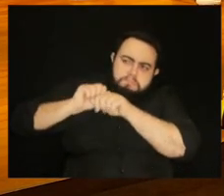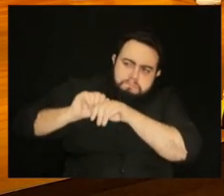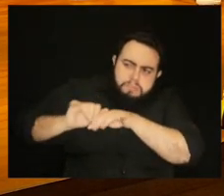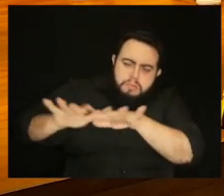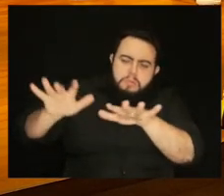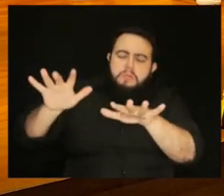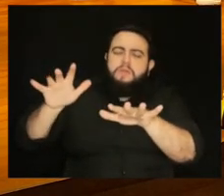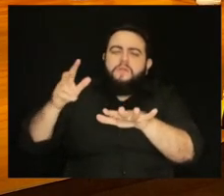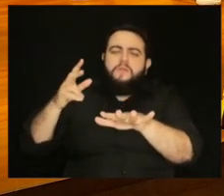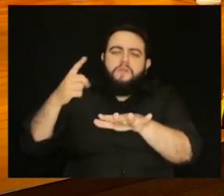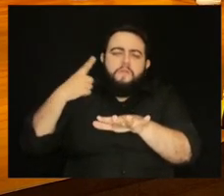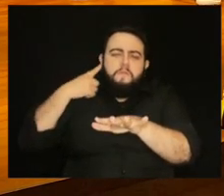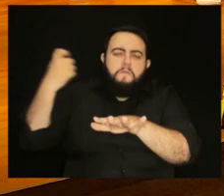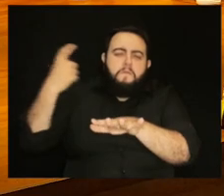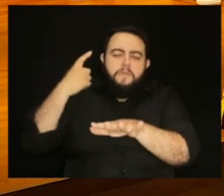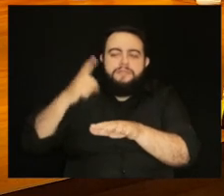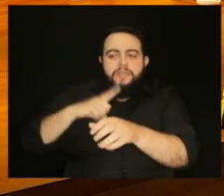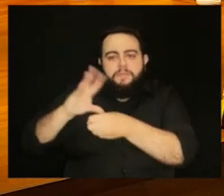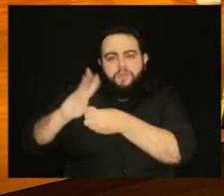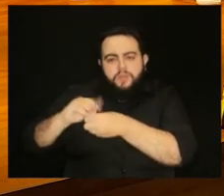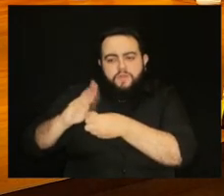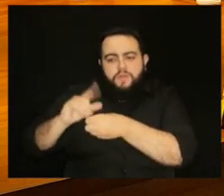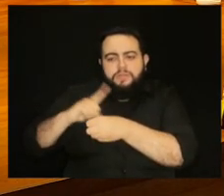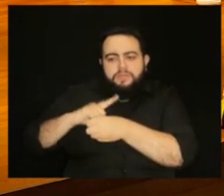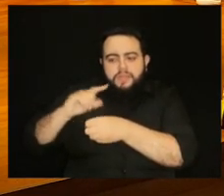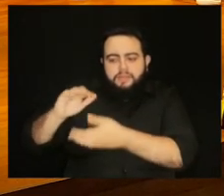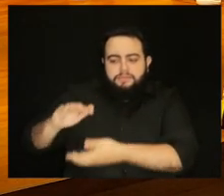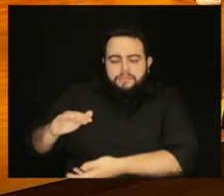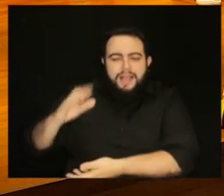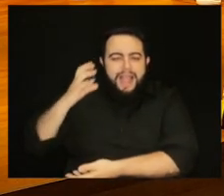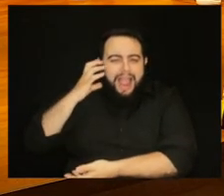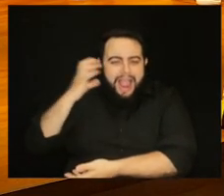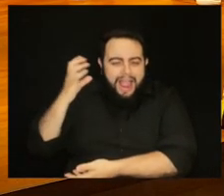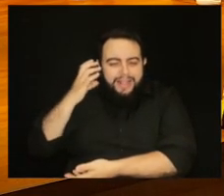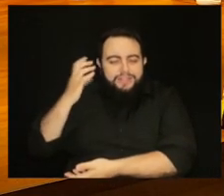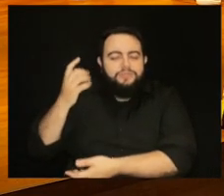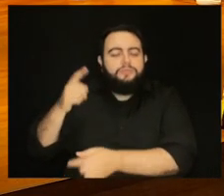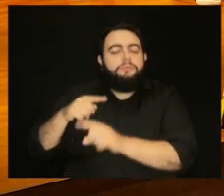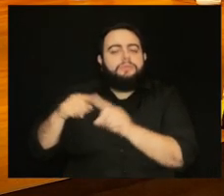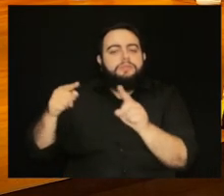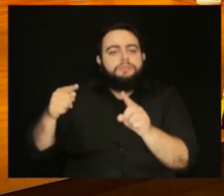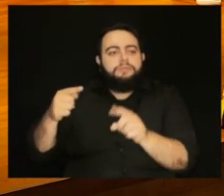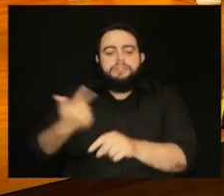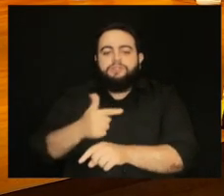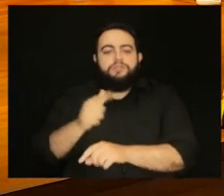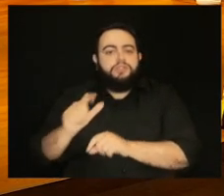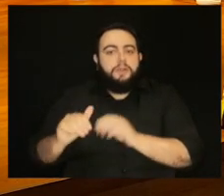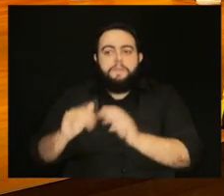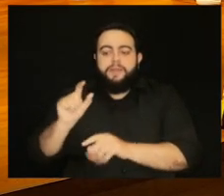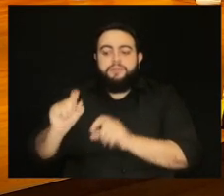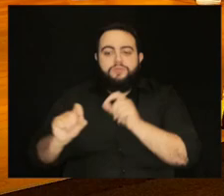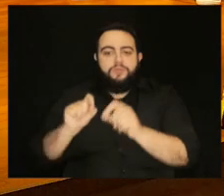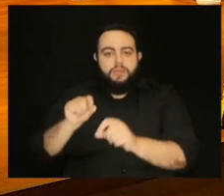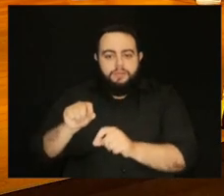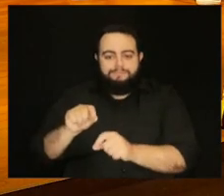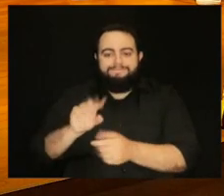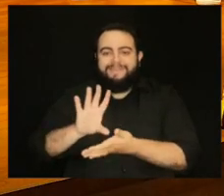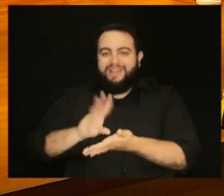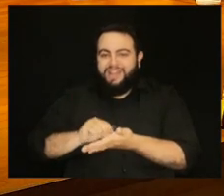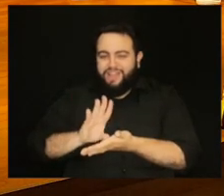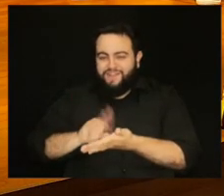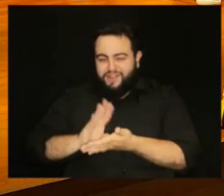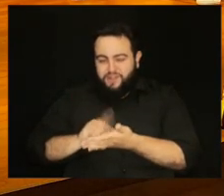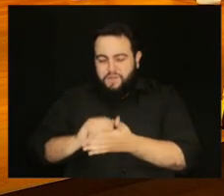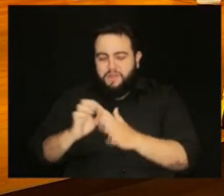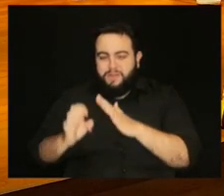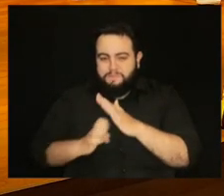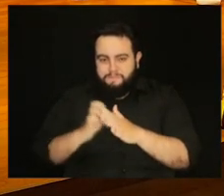microfone, tem rádio e tal, mas que tinha mais esse momento: uma gravadora. Sim eu pulei essa parte